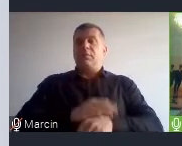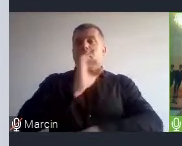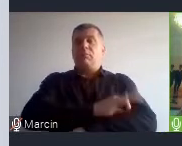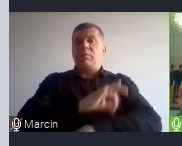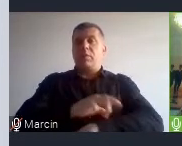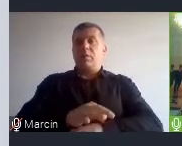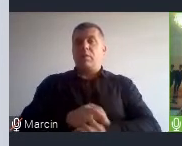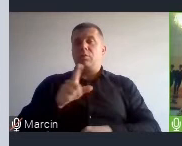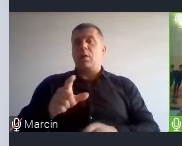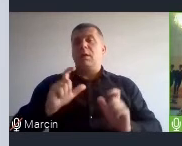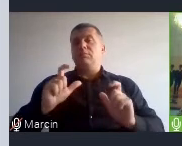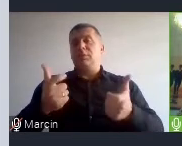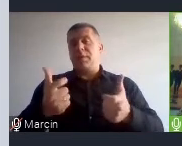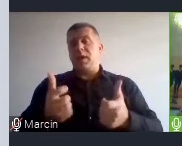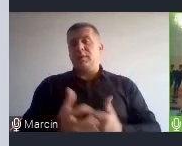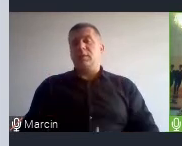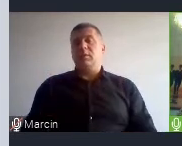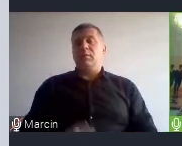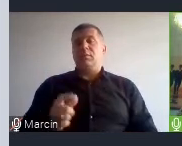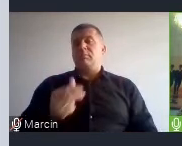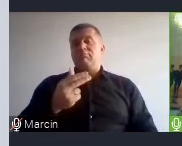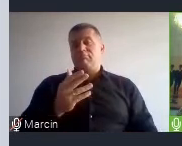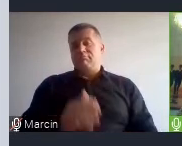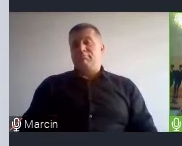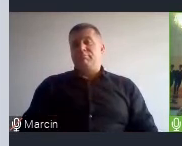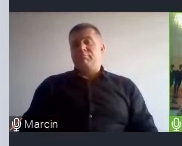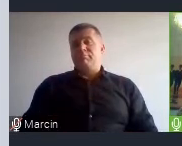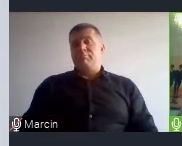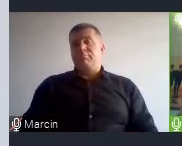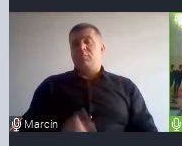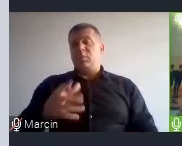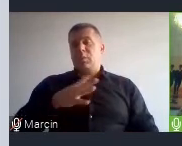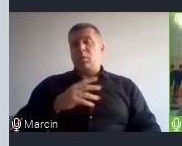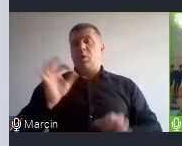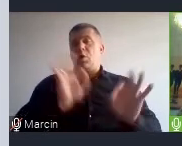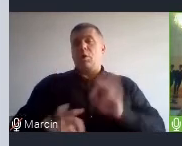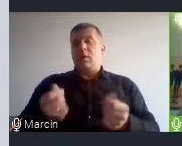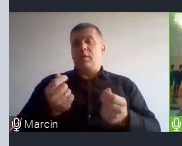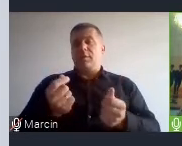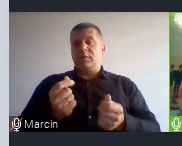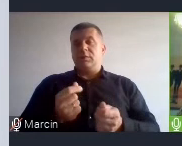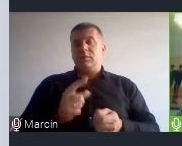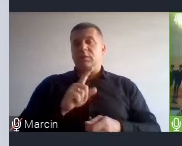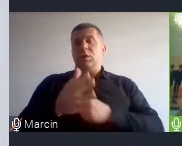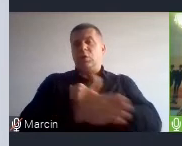Takie przypadki nieraz kończyły się korektą finansową, uzasadnianą,